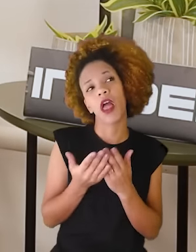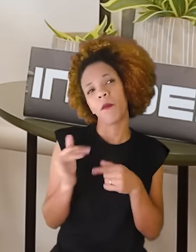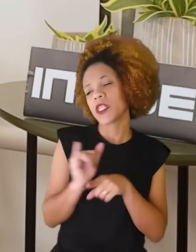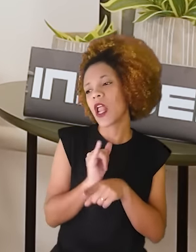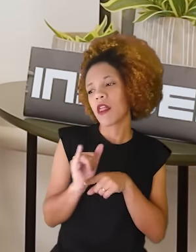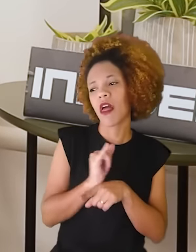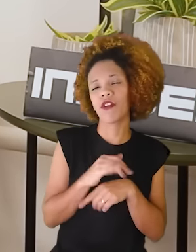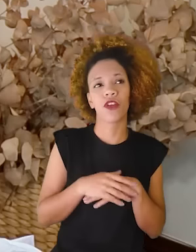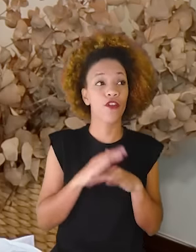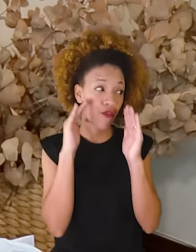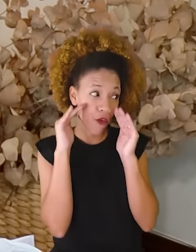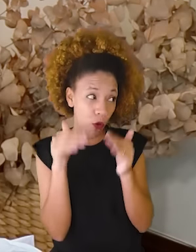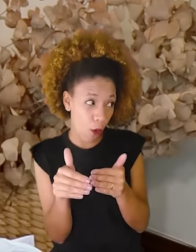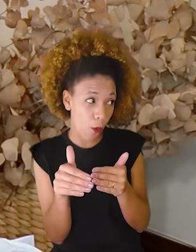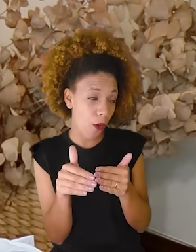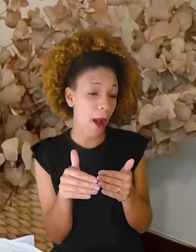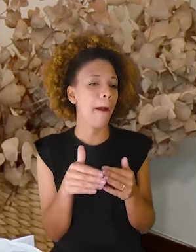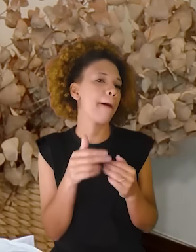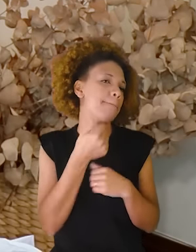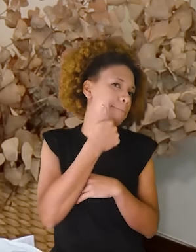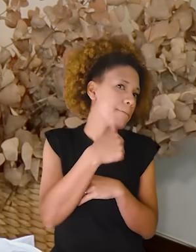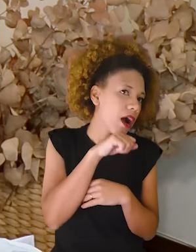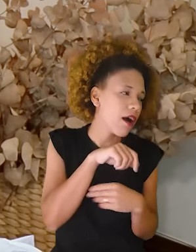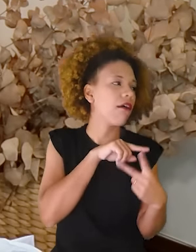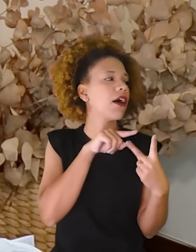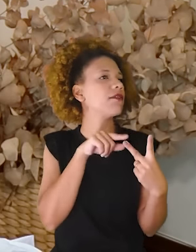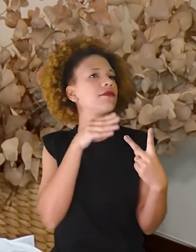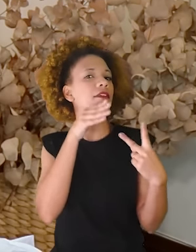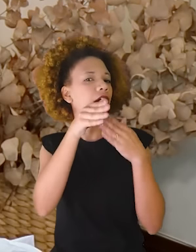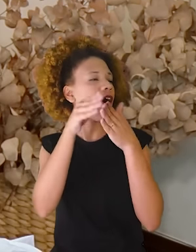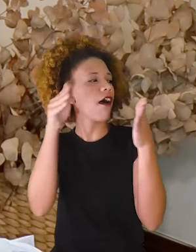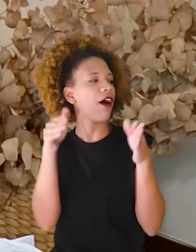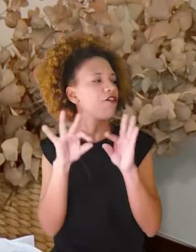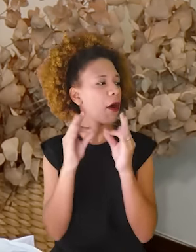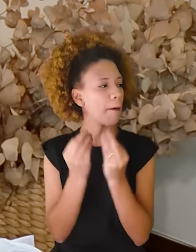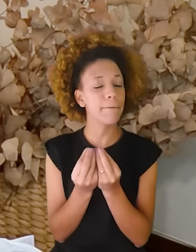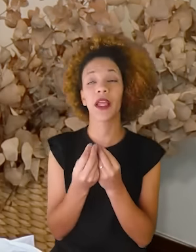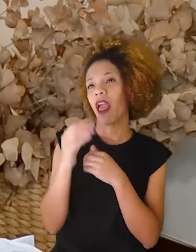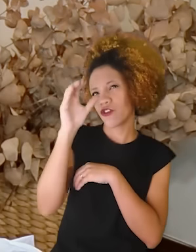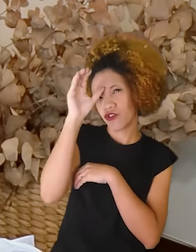que eu vou e aí você ficou focando nisso aí foi pra sua mãe foi PR mãe irmão hoje me tia aparece